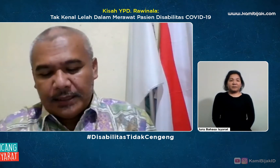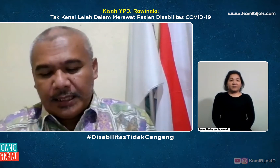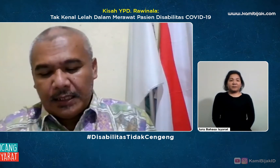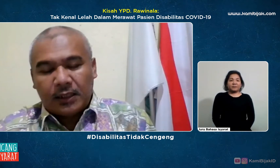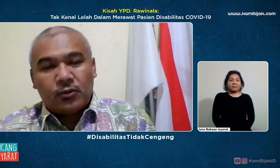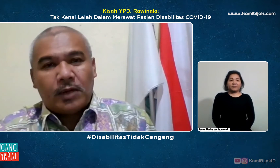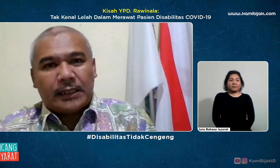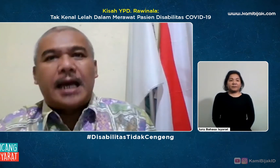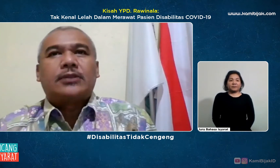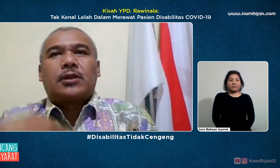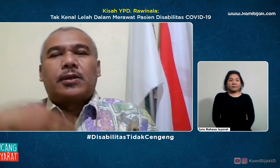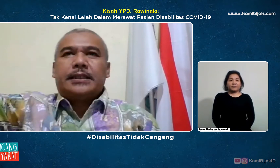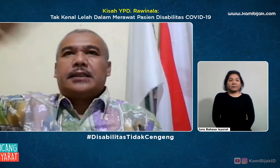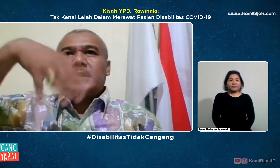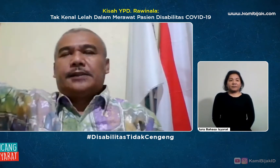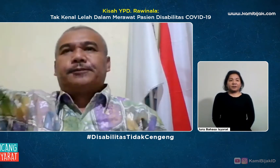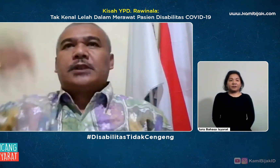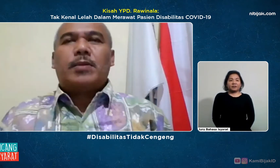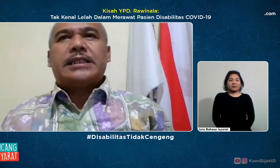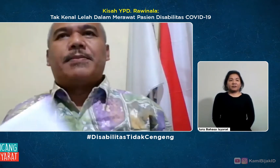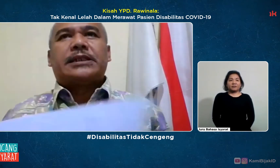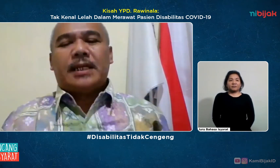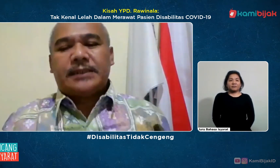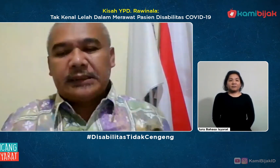kepada keluarga atau kembali ke rumahnya masing-masing.